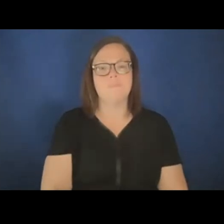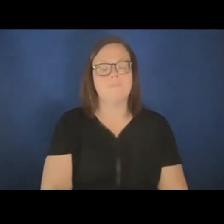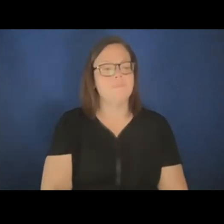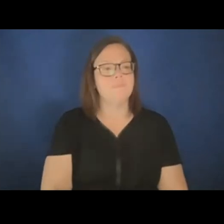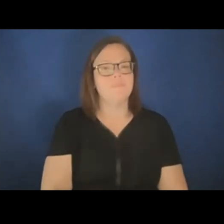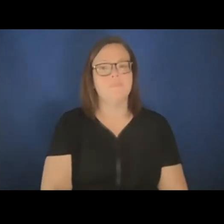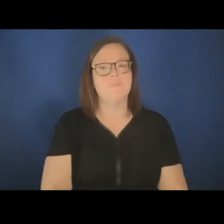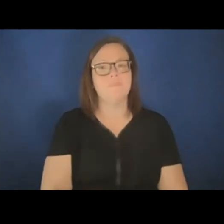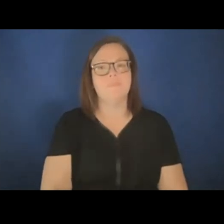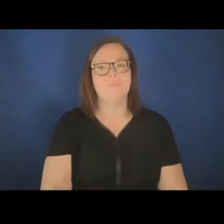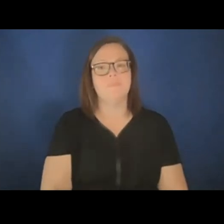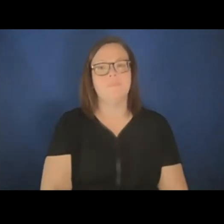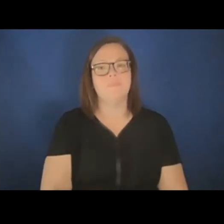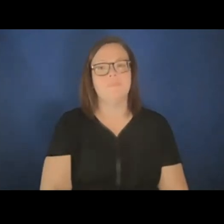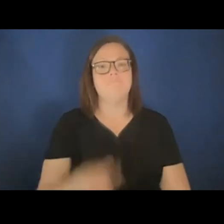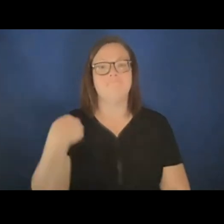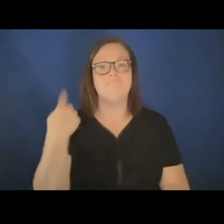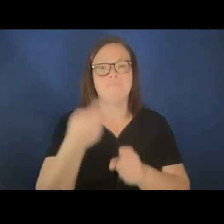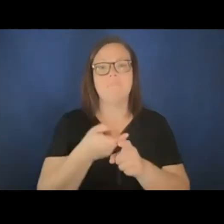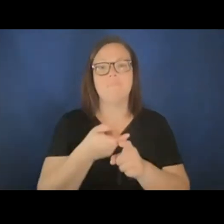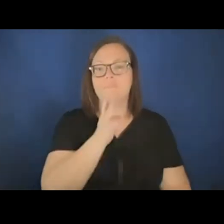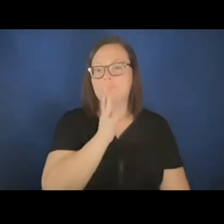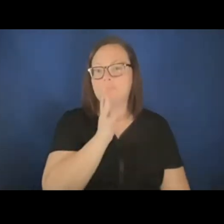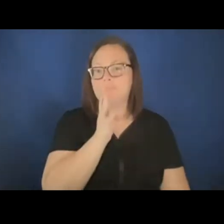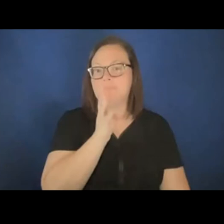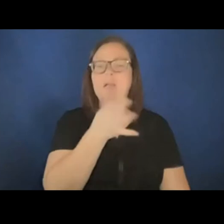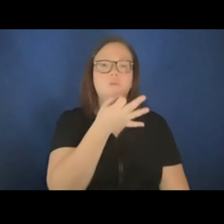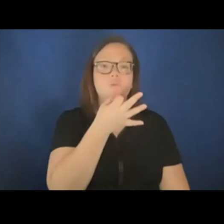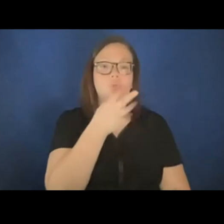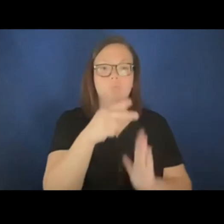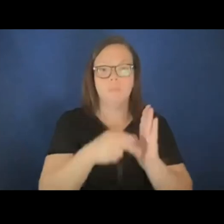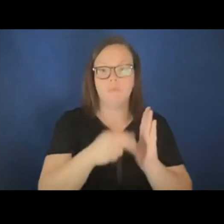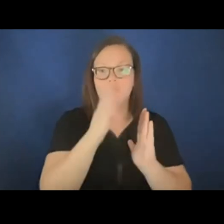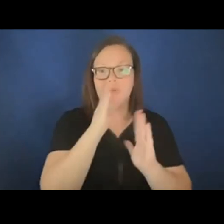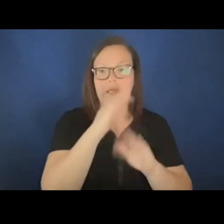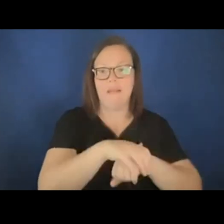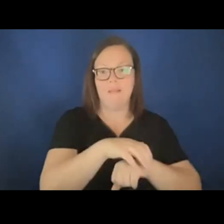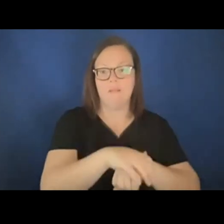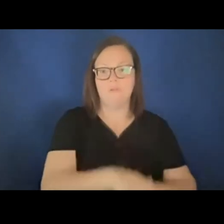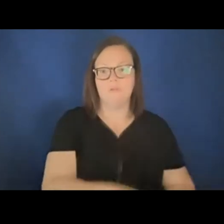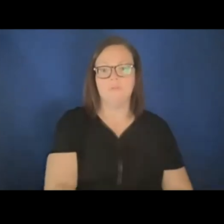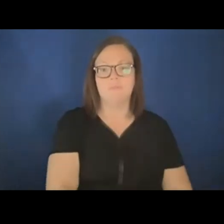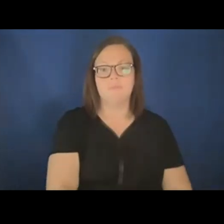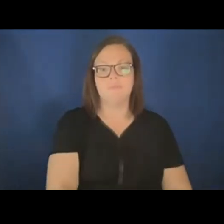Algunos salen con un raspón de la primera caída desde la bicicleta